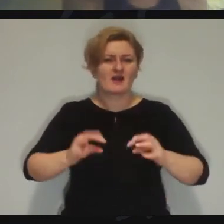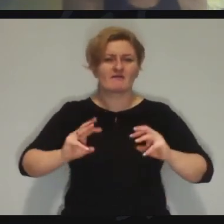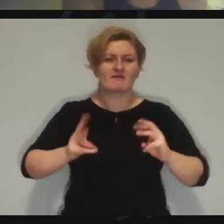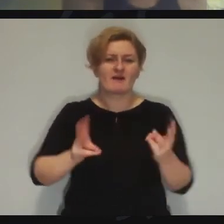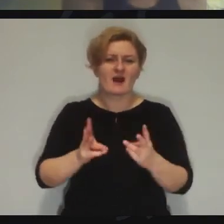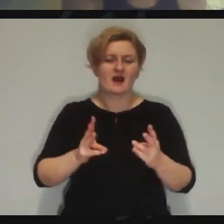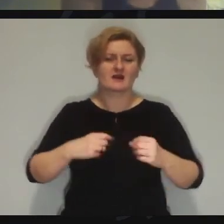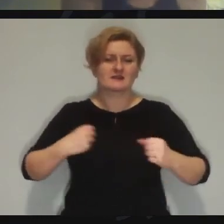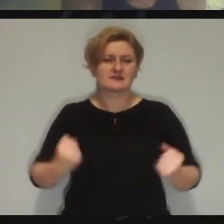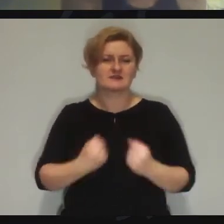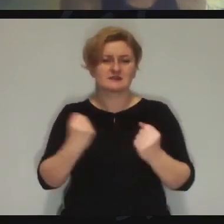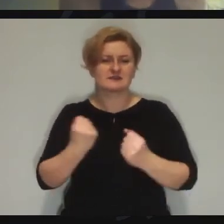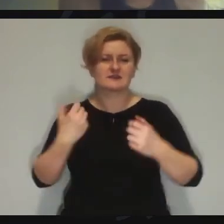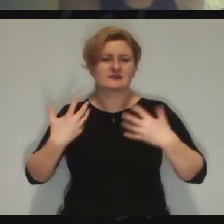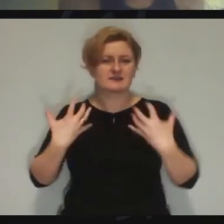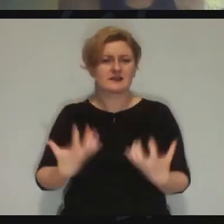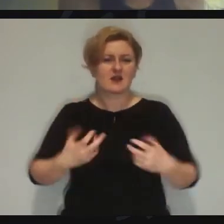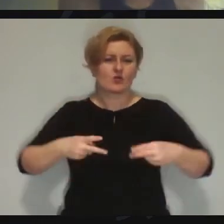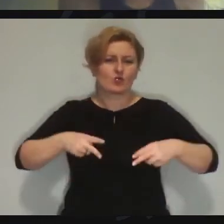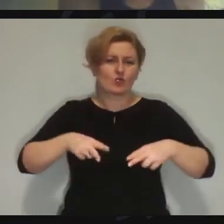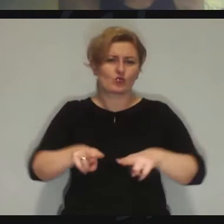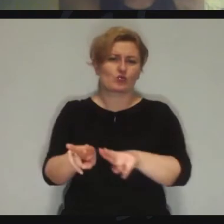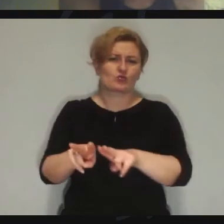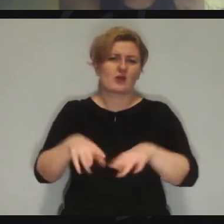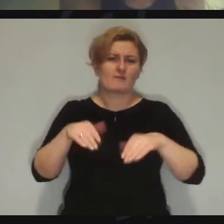Mogą wybierać muzykę, trenować.